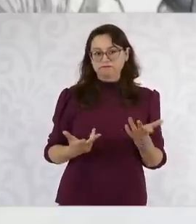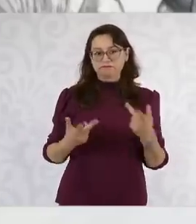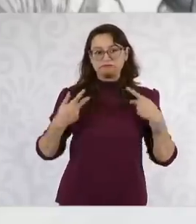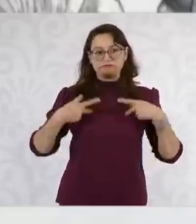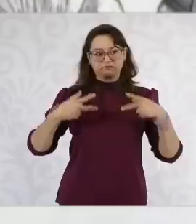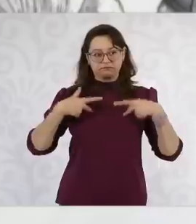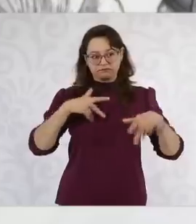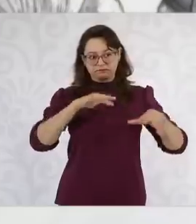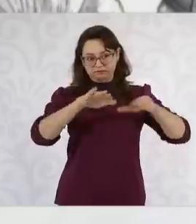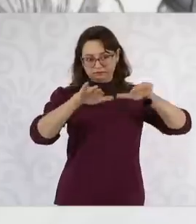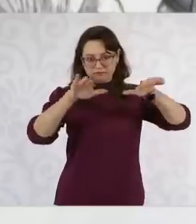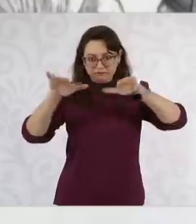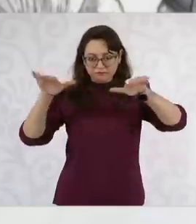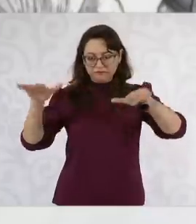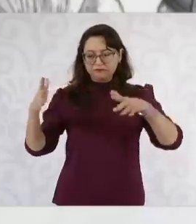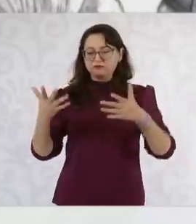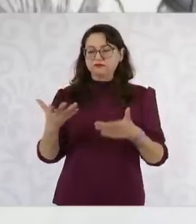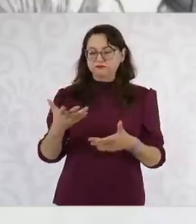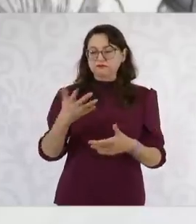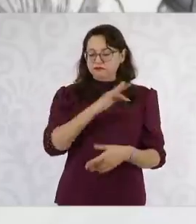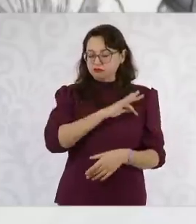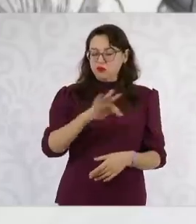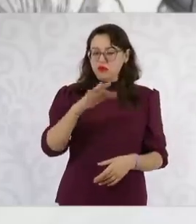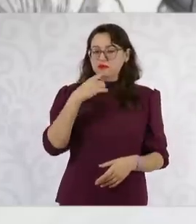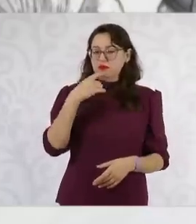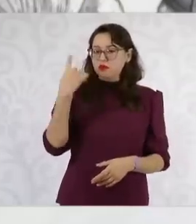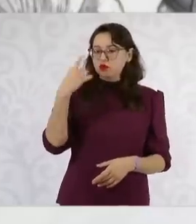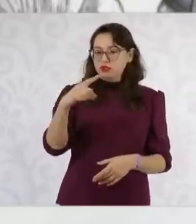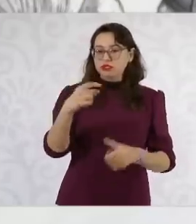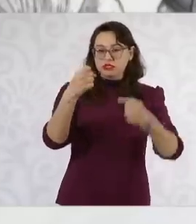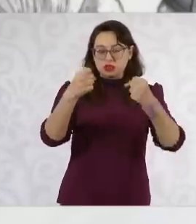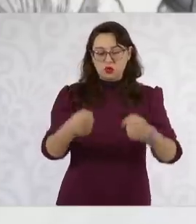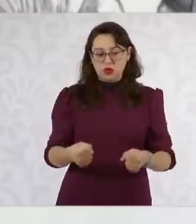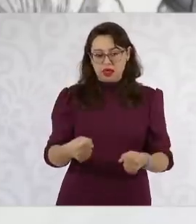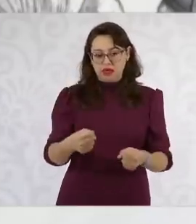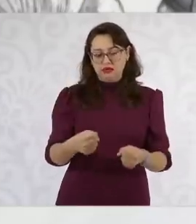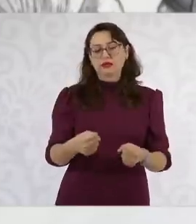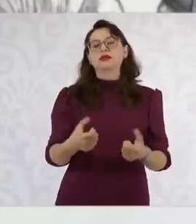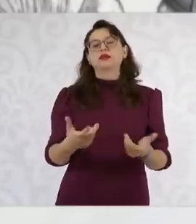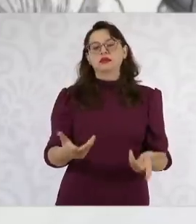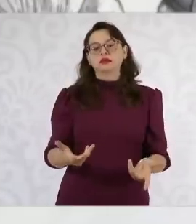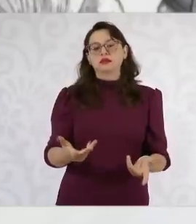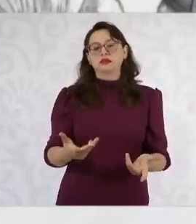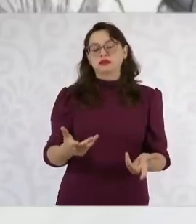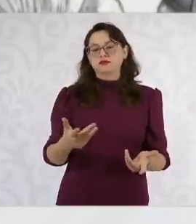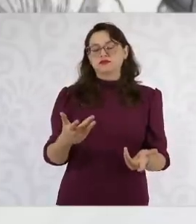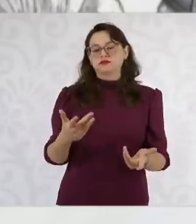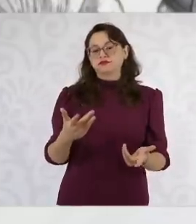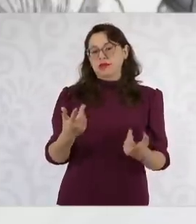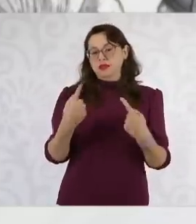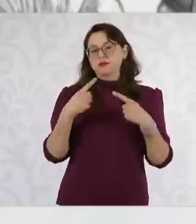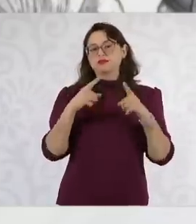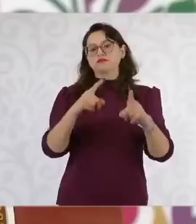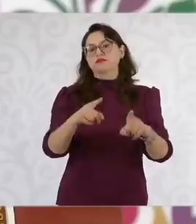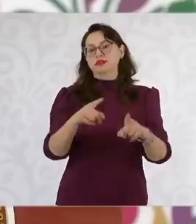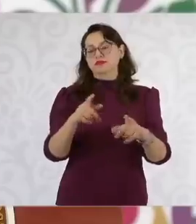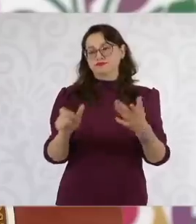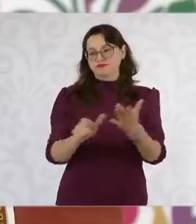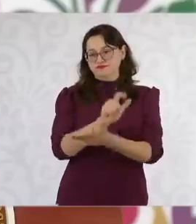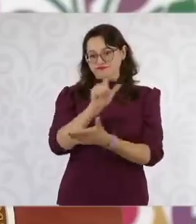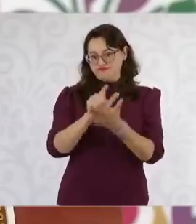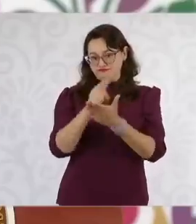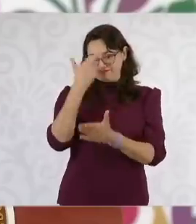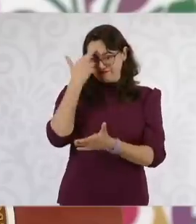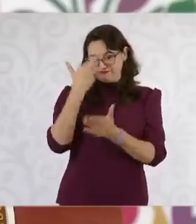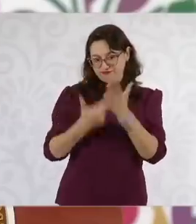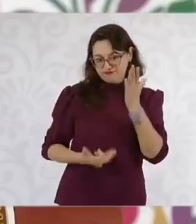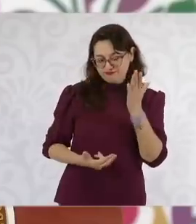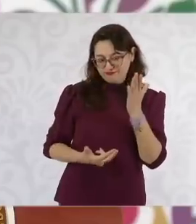eh segura de denunciar y al mismo tiempo Pues que podamos atacar pues este delito que eh genera pues